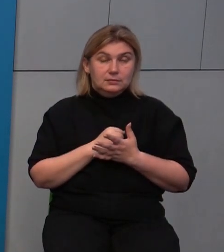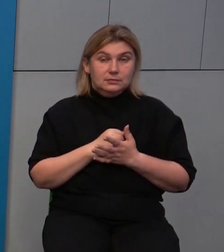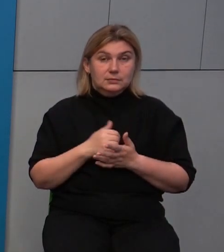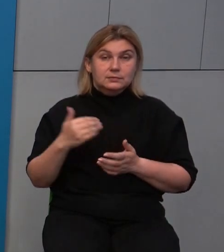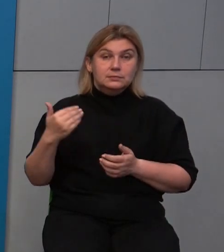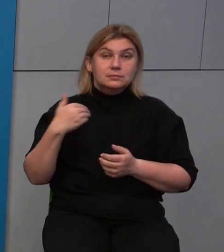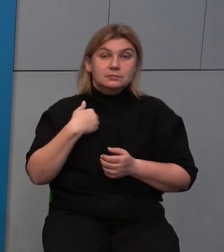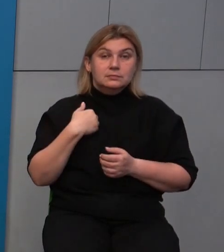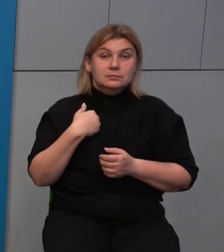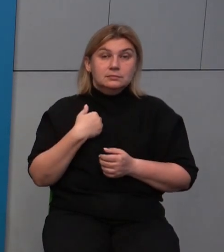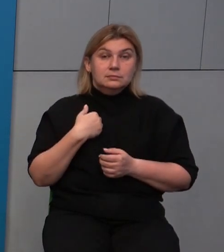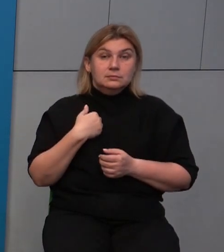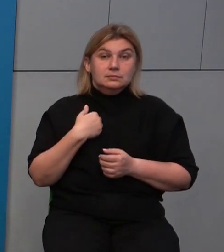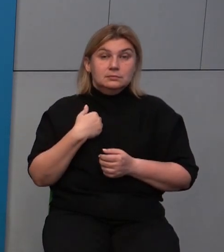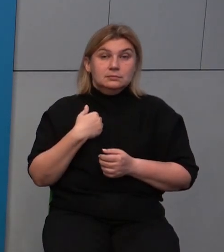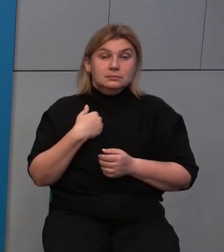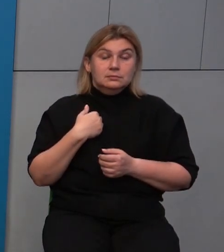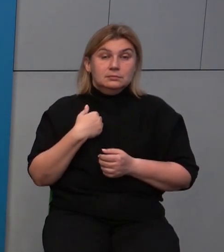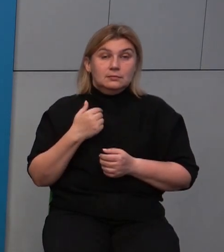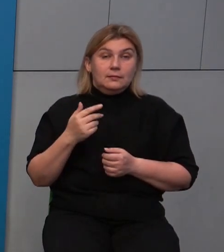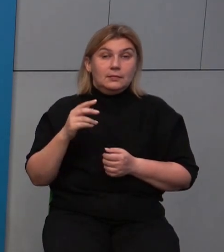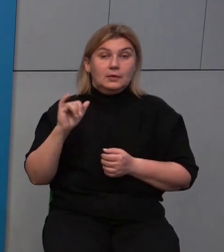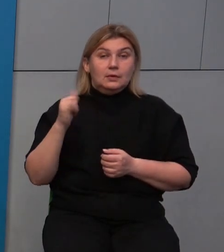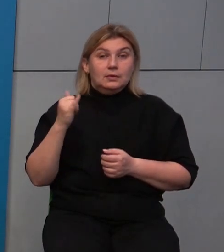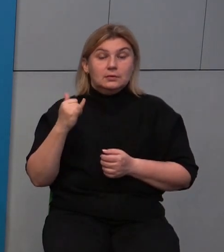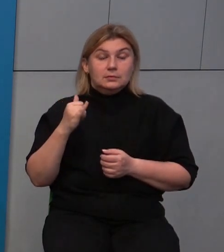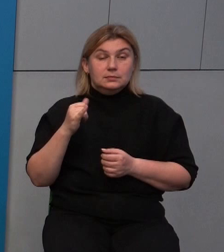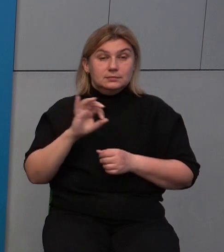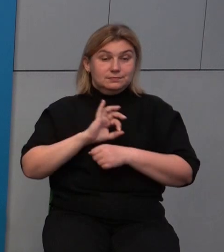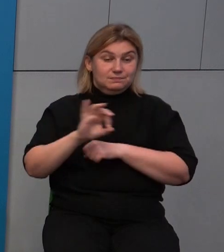nawet jak pewnie by ktoś go torturował, to by nie powiedział.